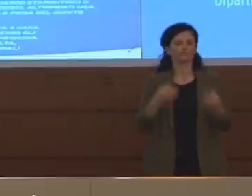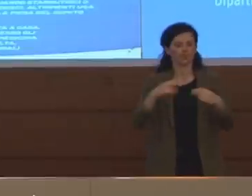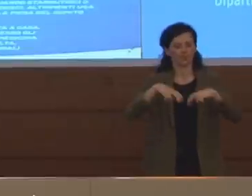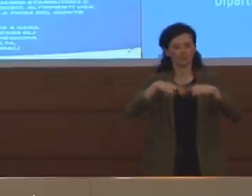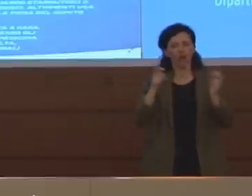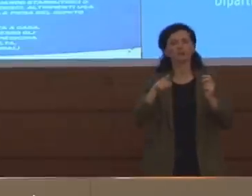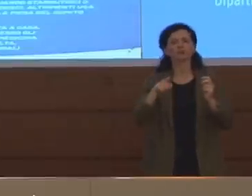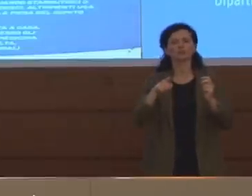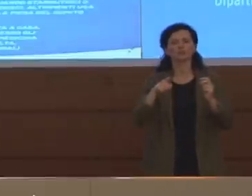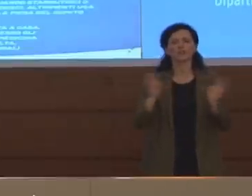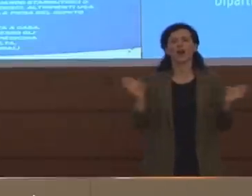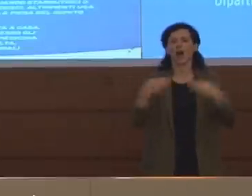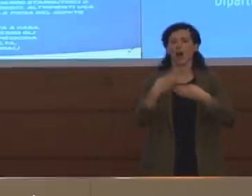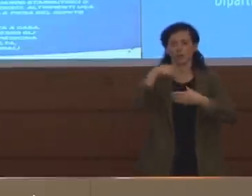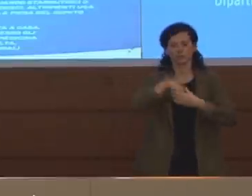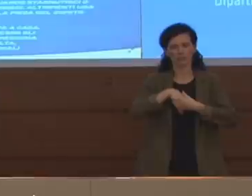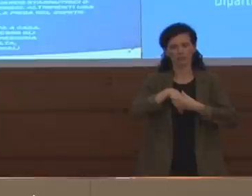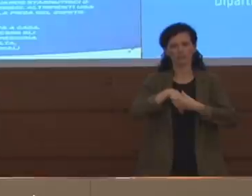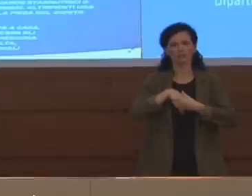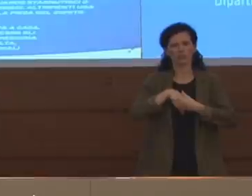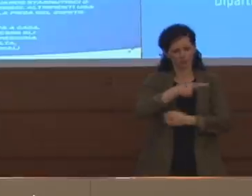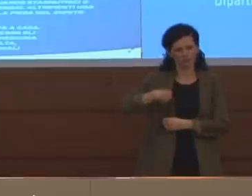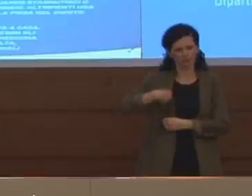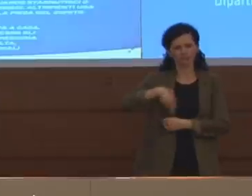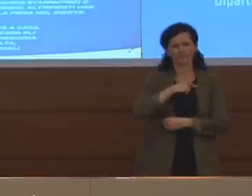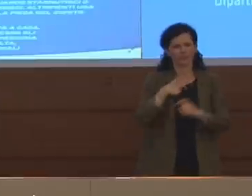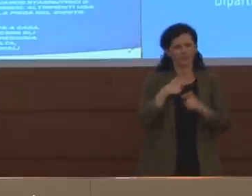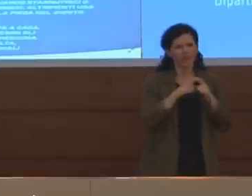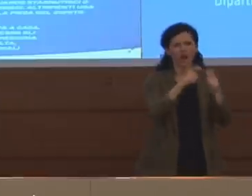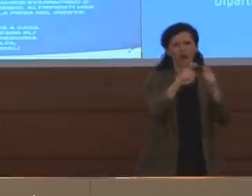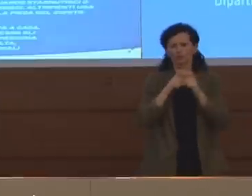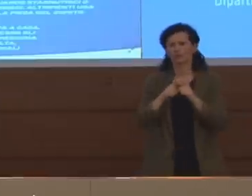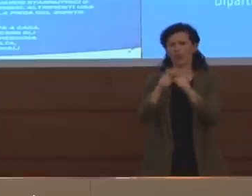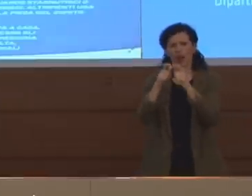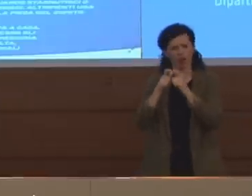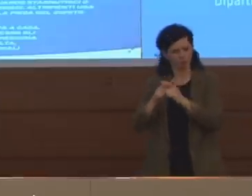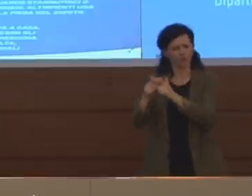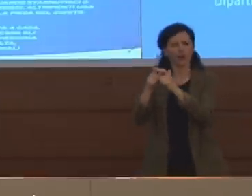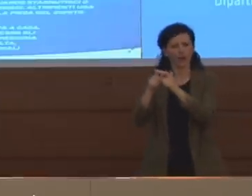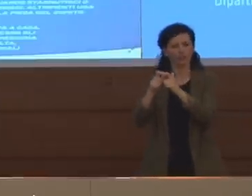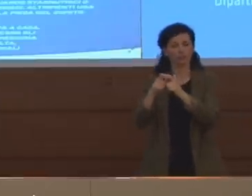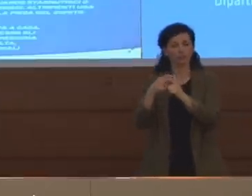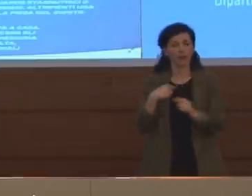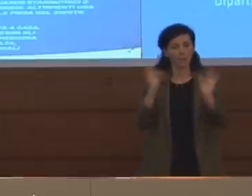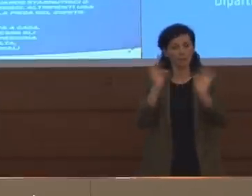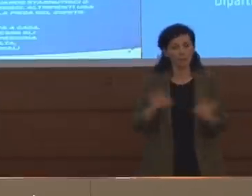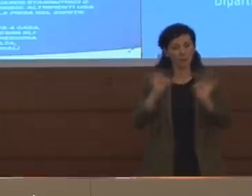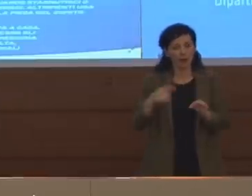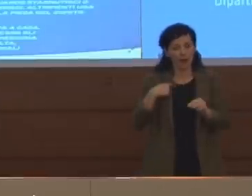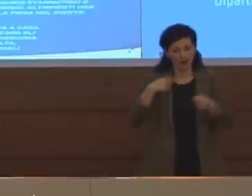abbiamo fatto ancora altri viaggi. Ogni volta che preparavamo le valigie, dentro